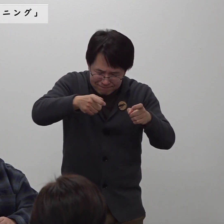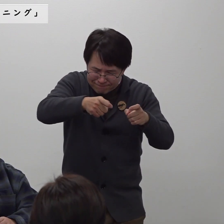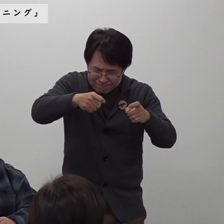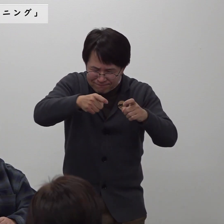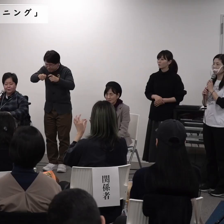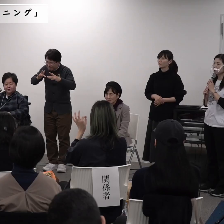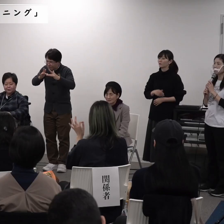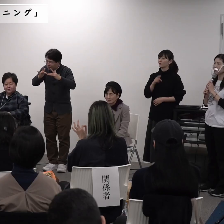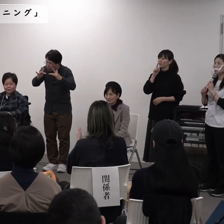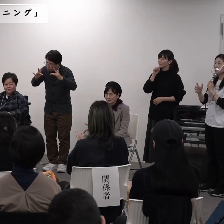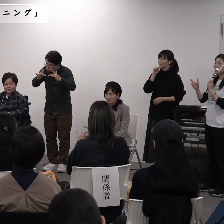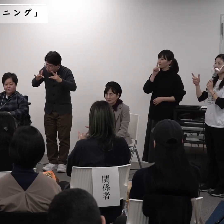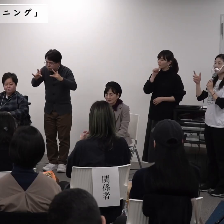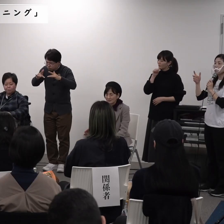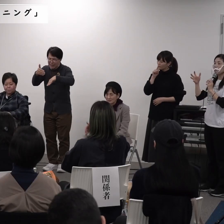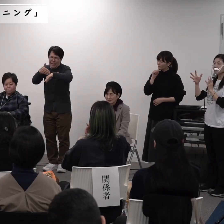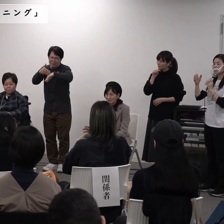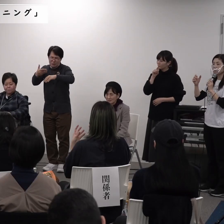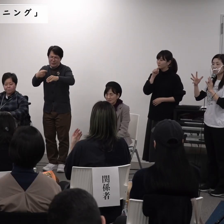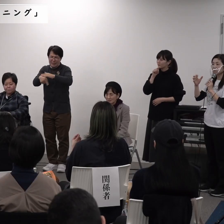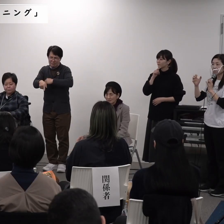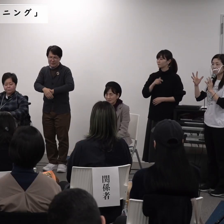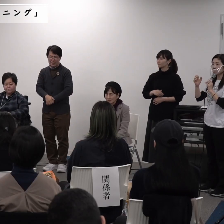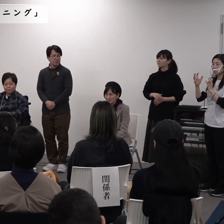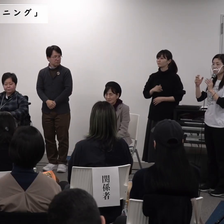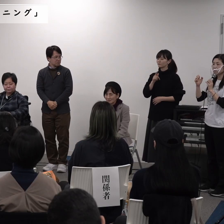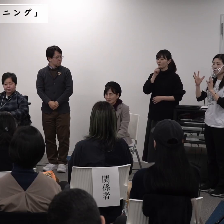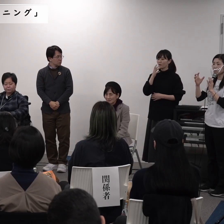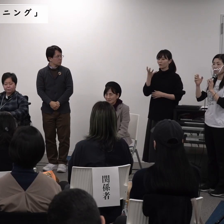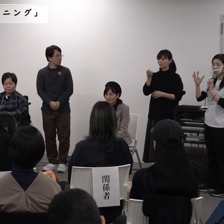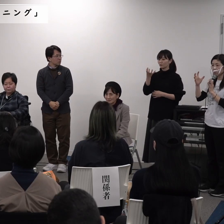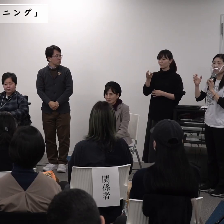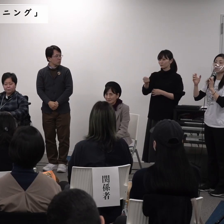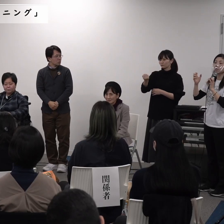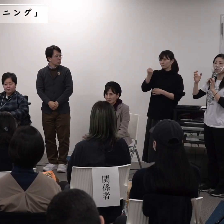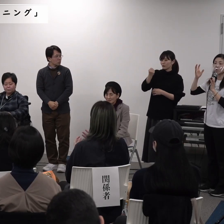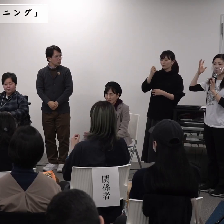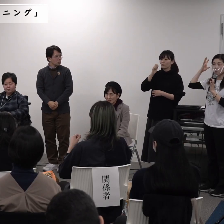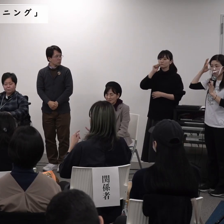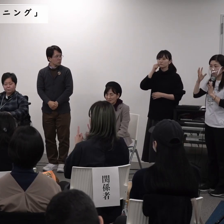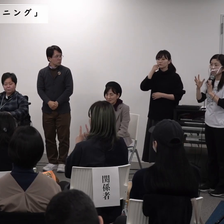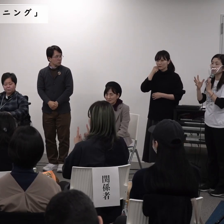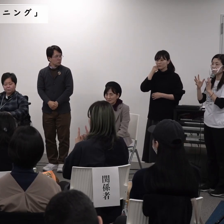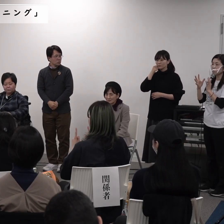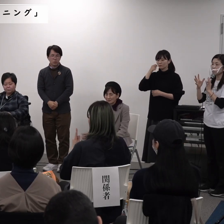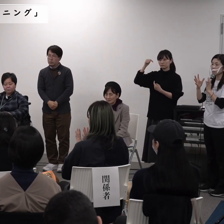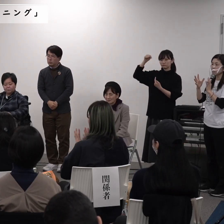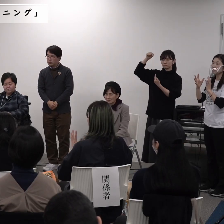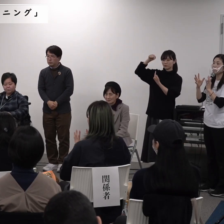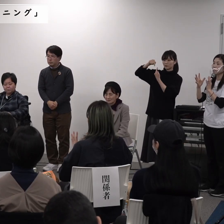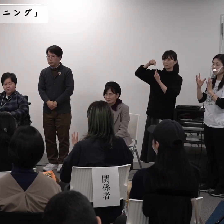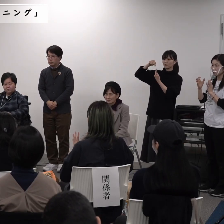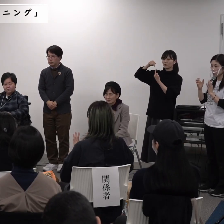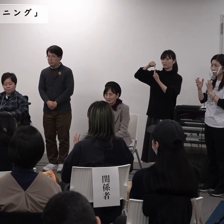橋爪）なるほどその握力を強くするという ことが難しいわけですよね もう神経が通ってないわけですから